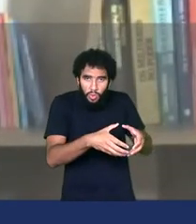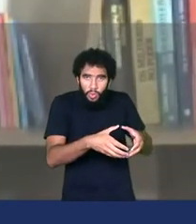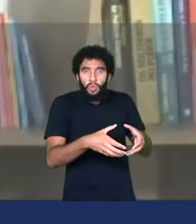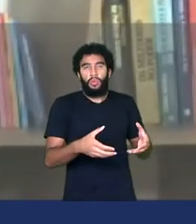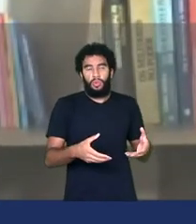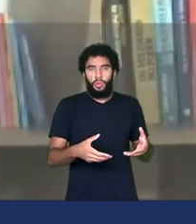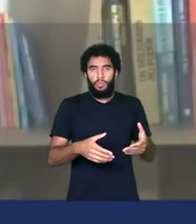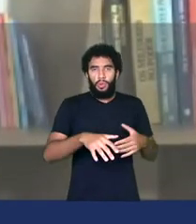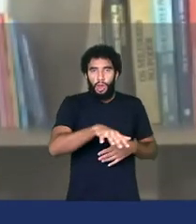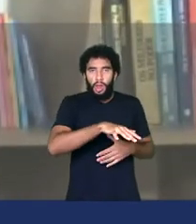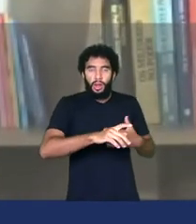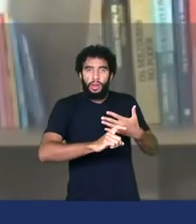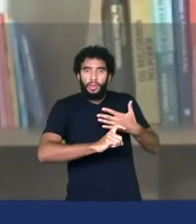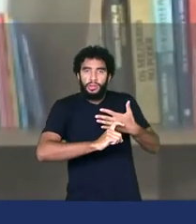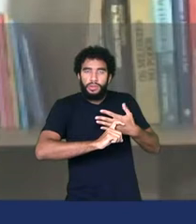CATEGORIAS DO PODER EXECUTIVO FEDERAL E OUTRAS CATEGORIAS